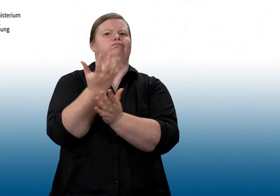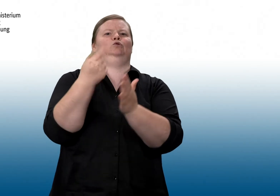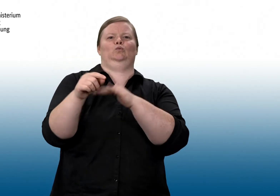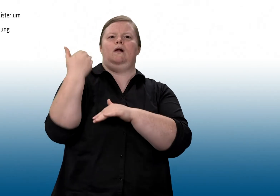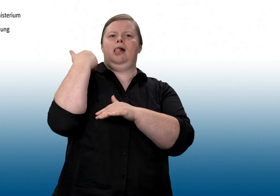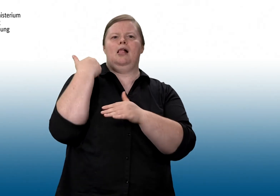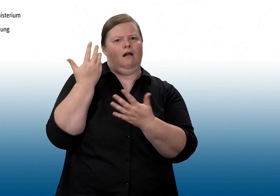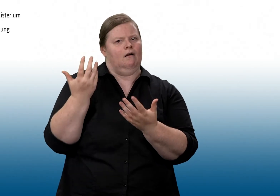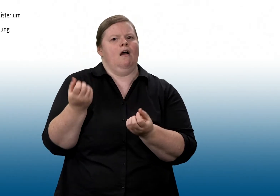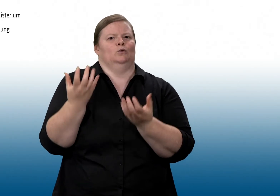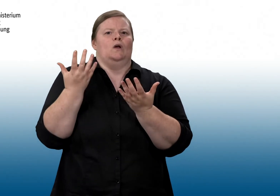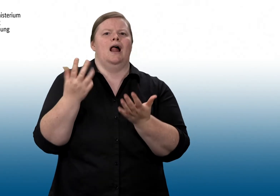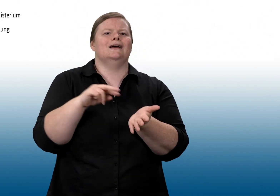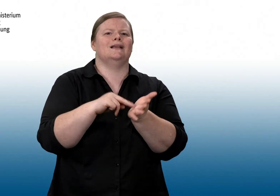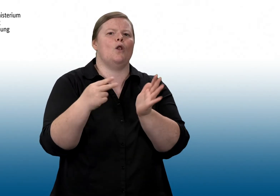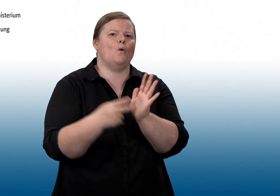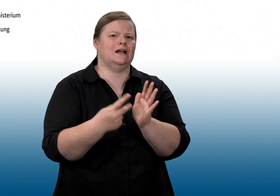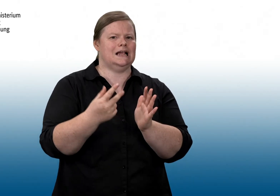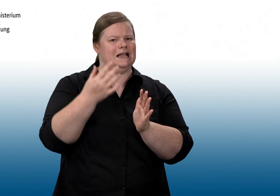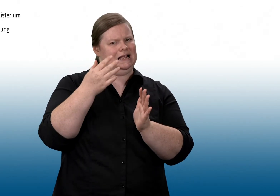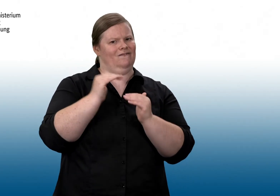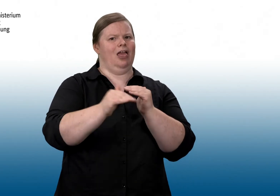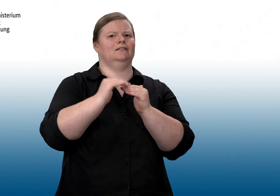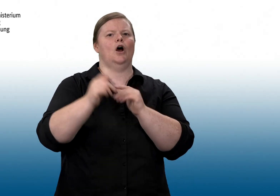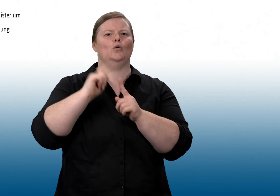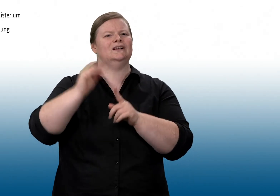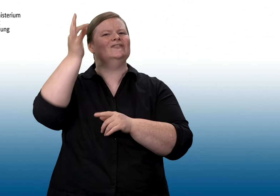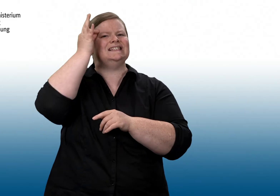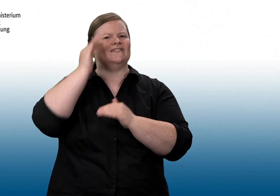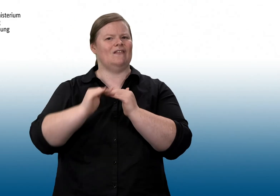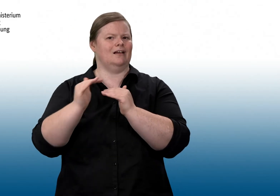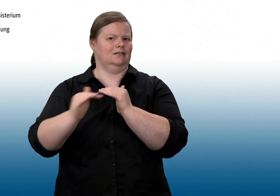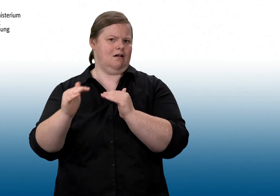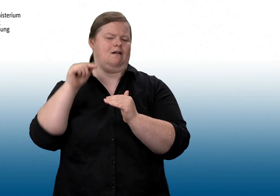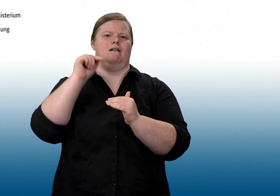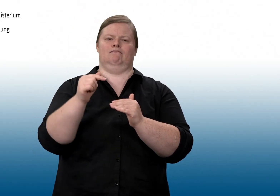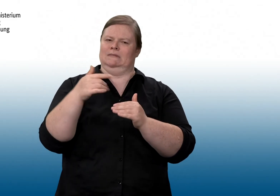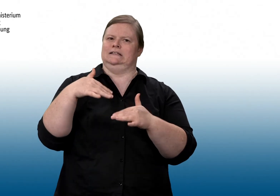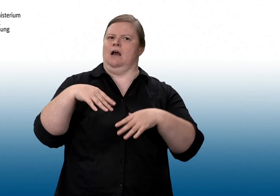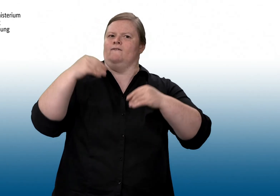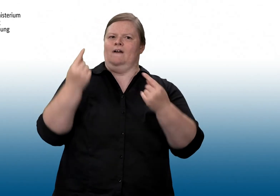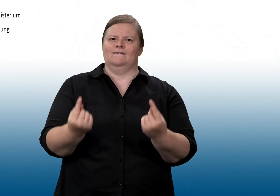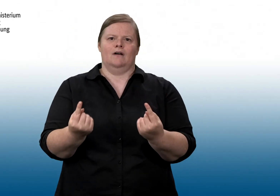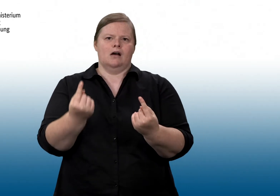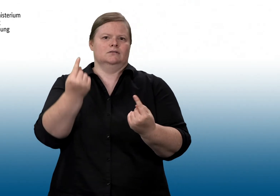in gerade erst aufkeimenden Technologie- und Wissensfeldern,